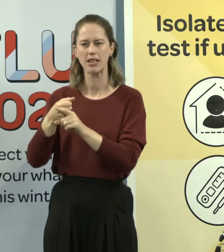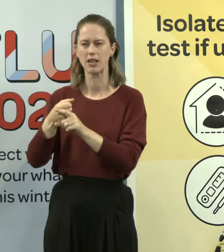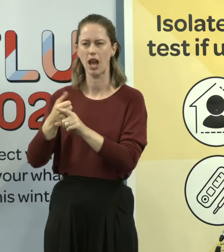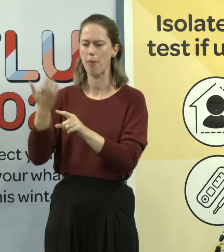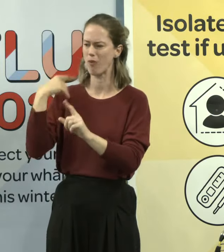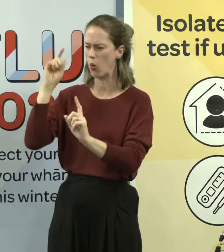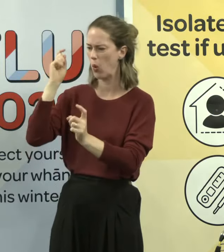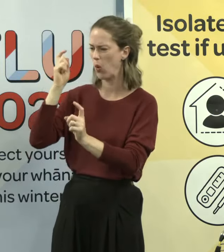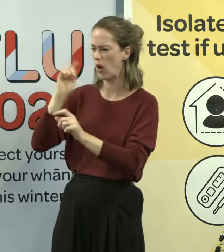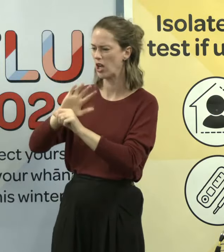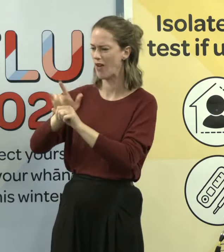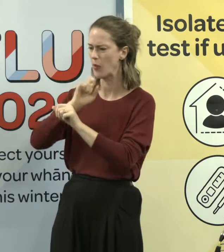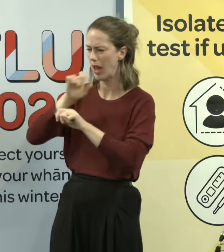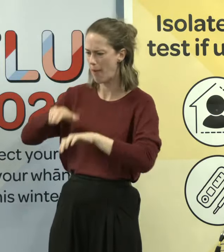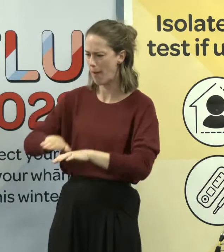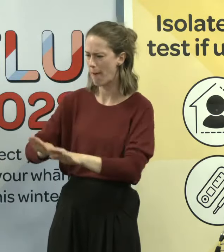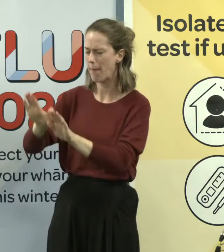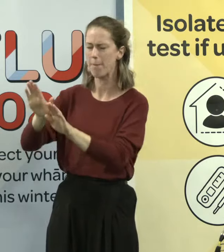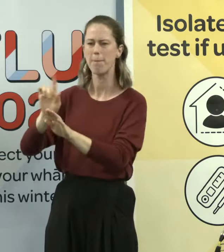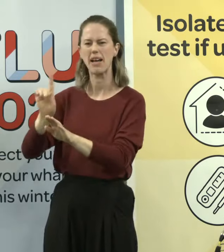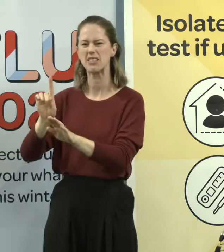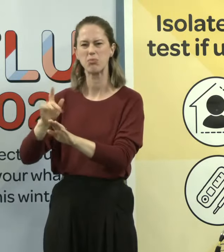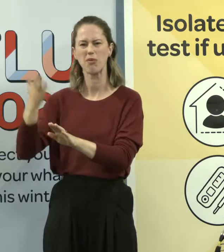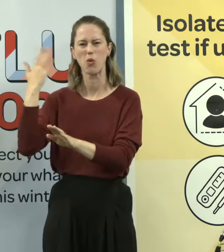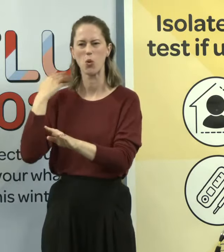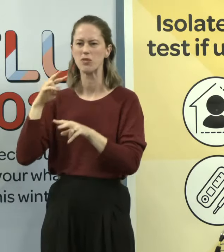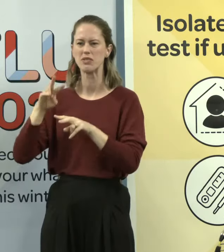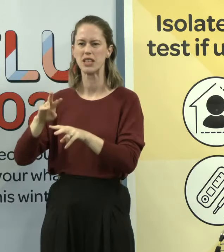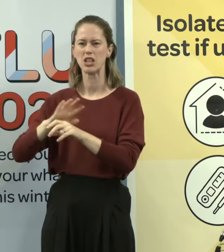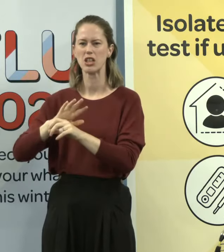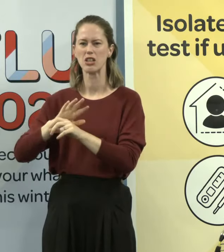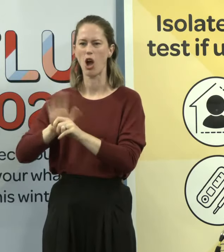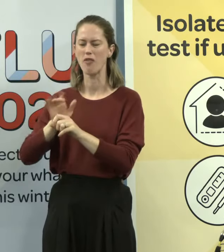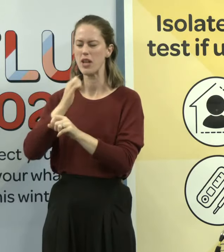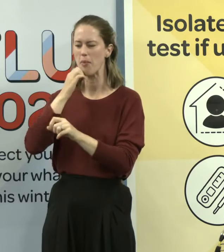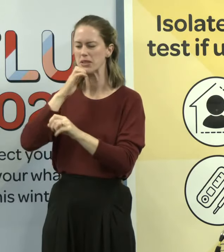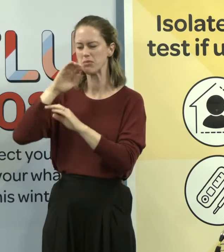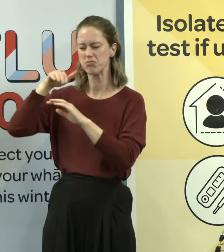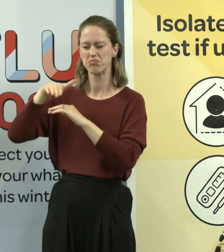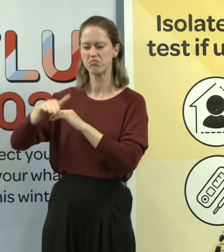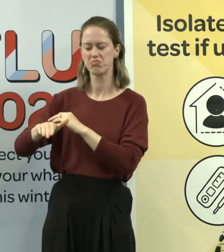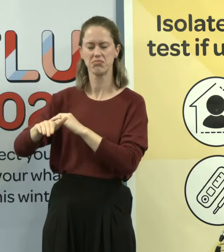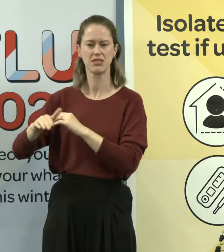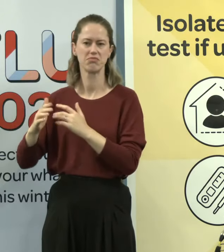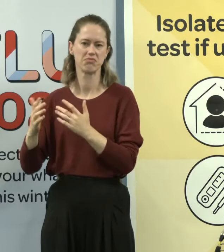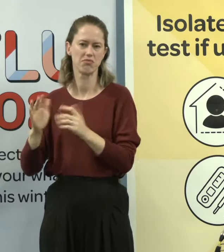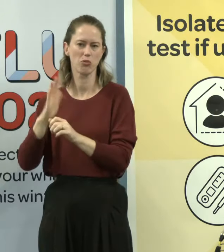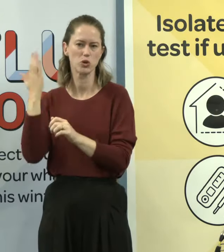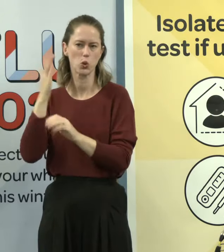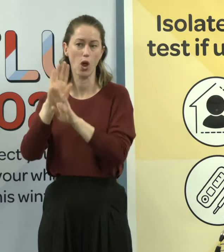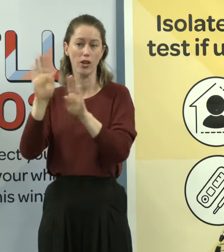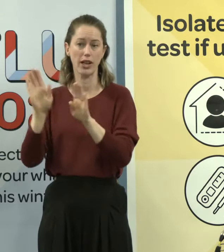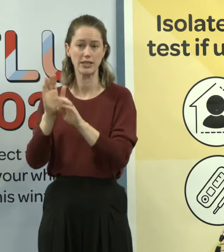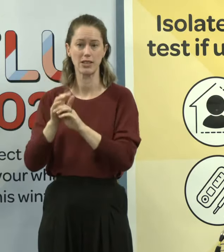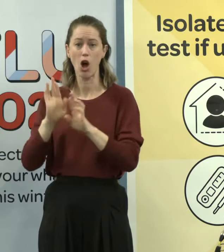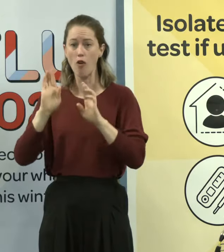mea nui. Ka taea te whakapae, ka whakatikahia ahau e Caroline i konei, engari ki taku whakaaro